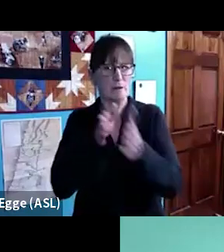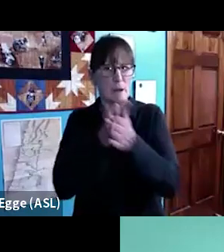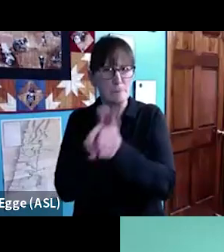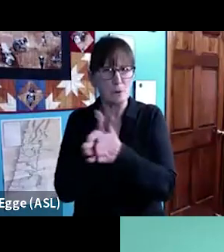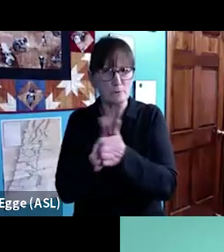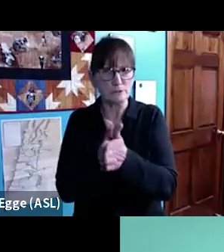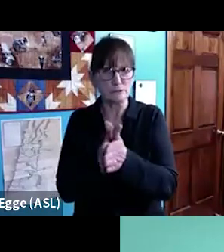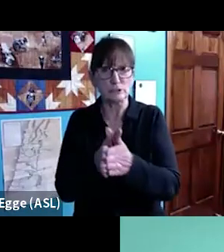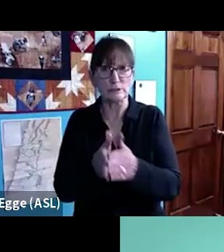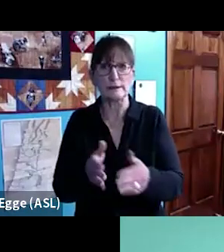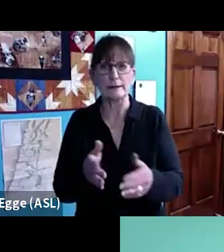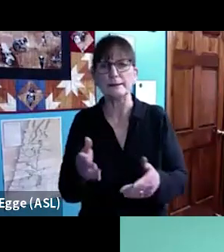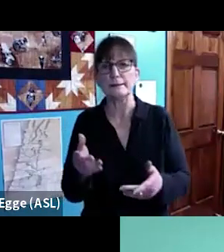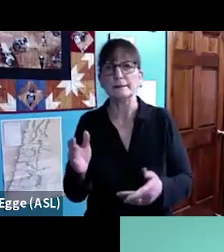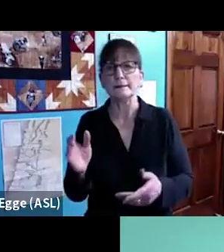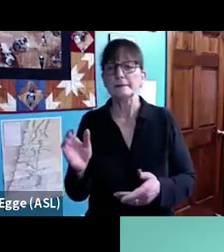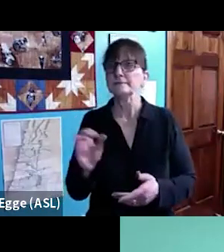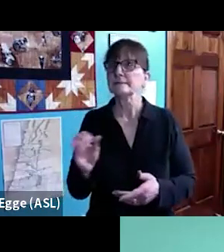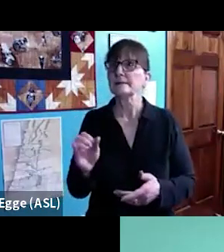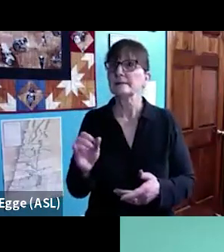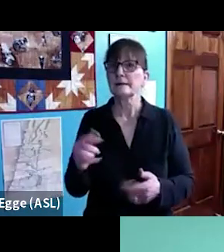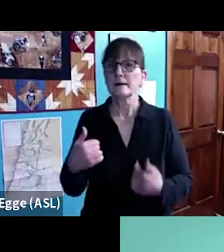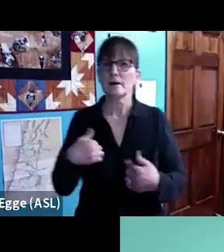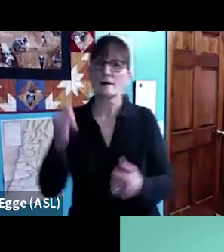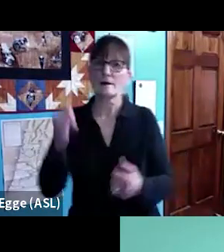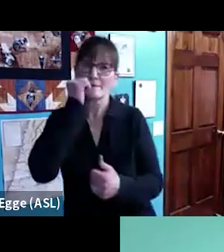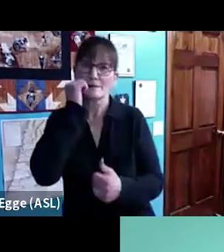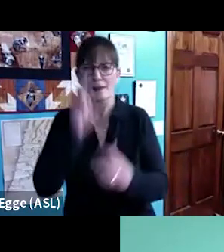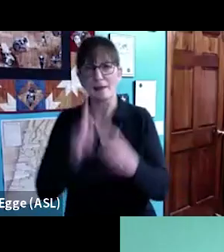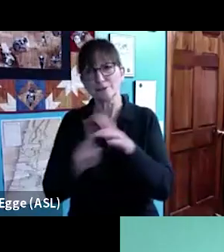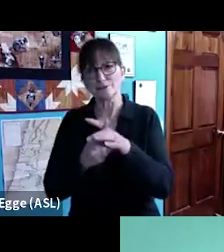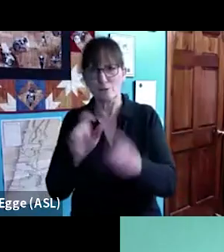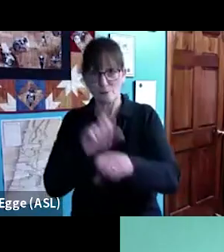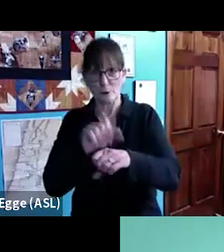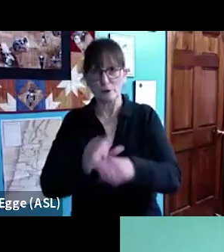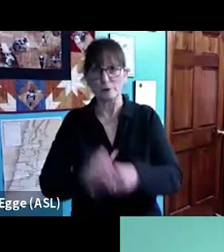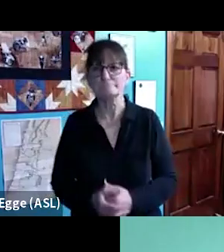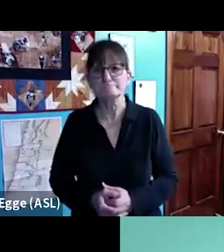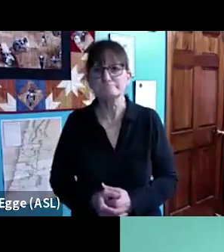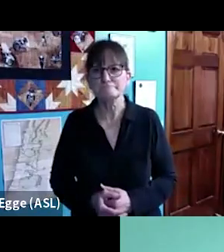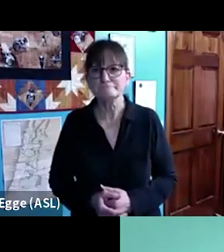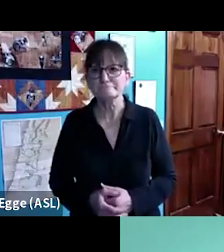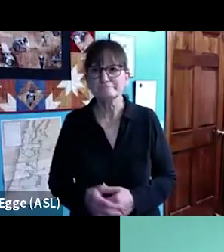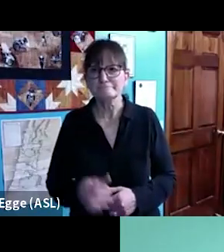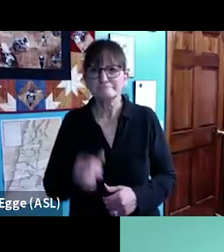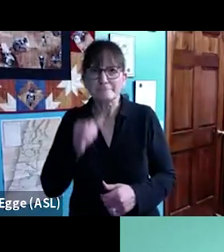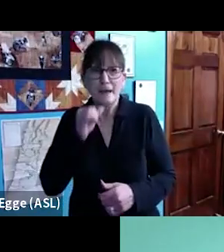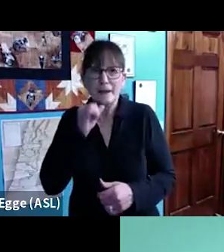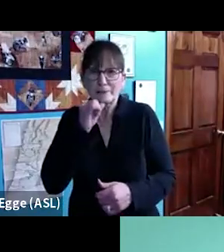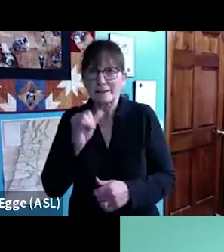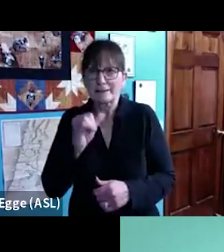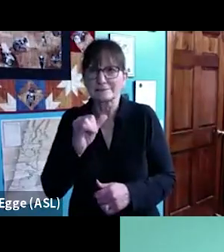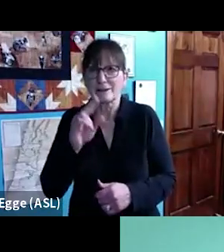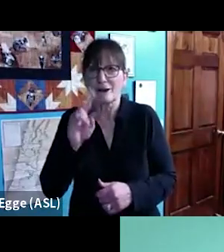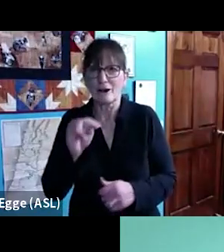Creo que es una muy buena manera de asegurarse de que tus registros y documentos lleguen